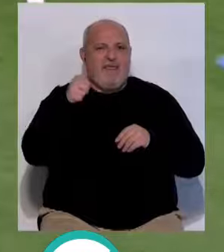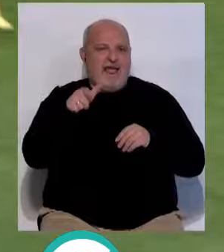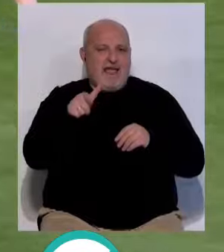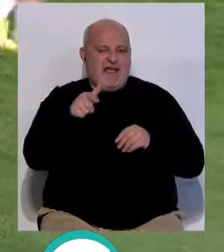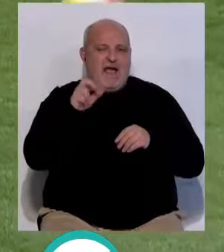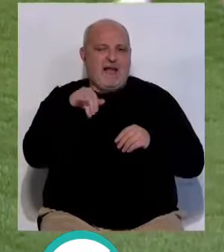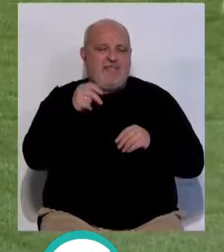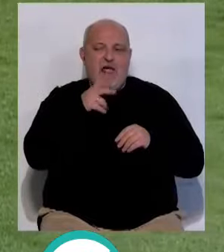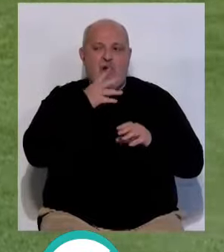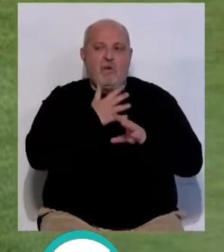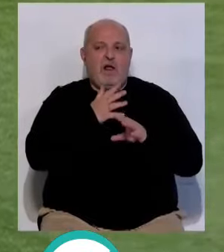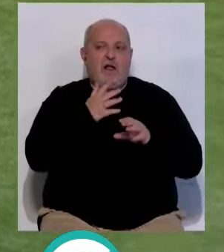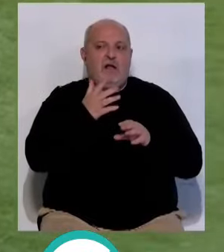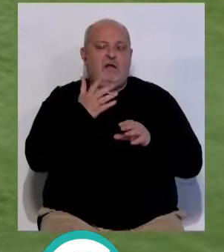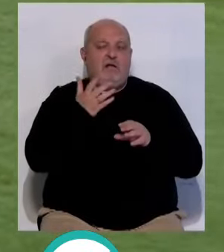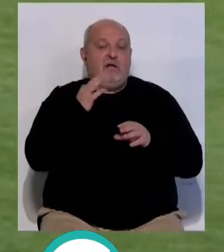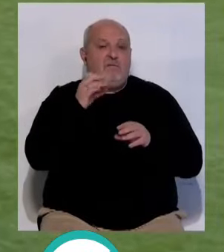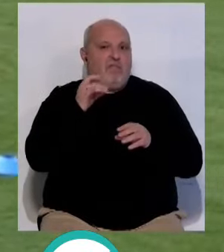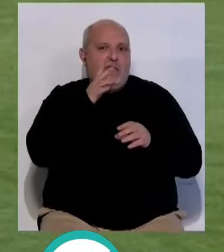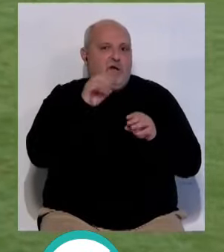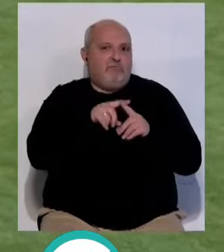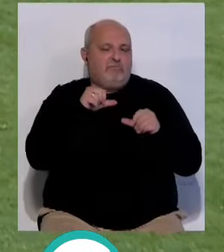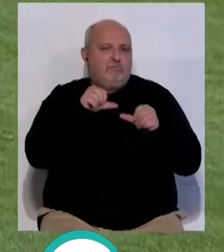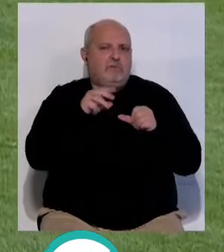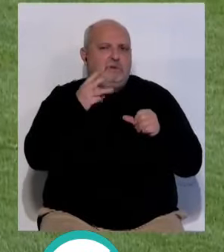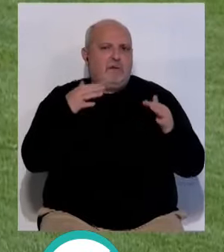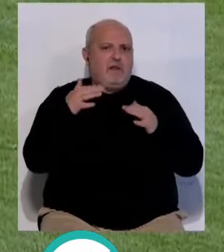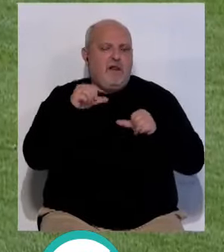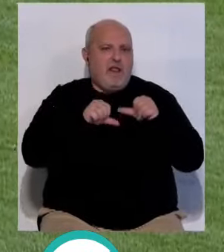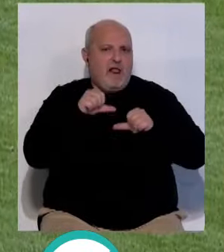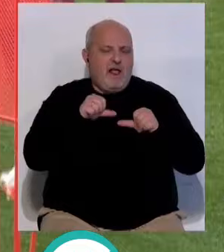que no juegue Ahora sí pero es que San emiterio entonces lleva tres partidos en liga más uno de